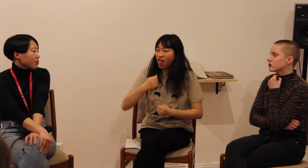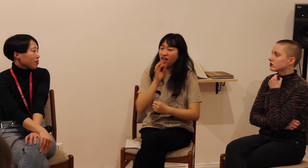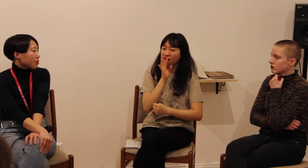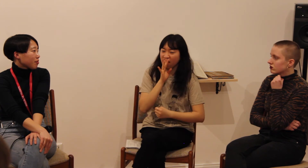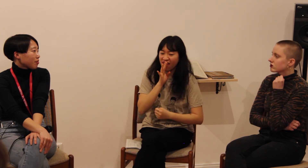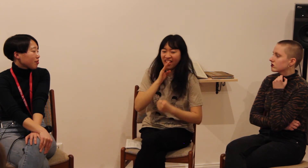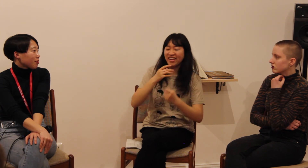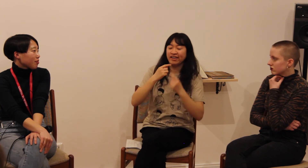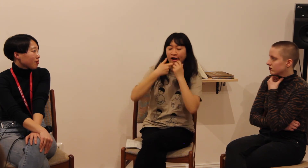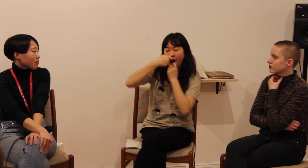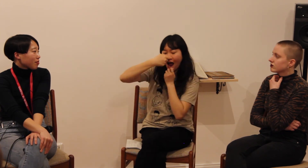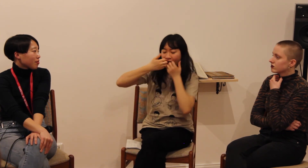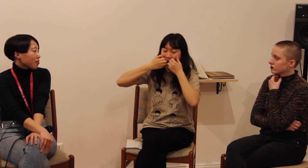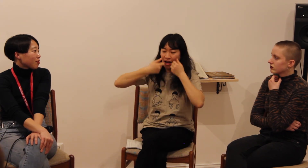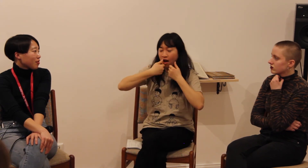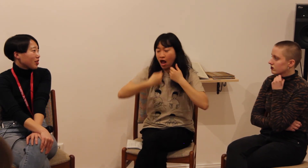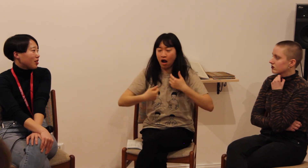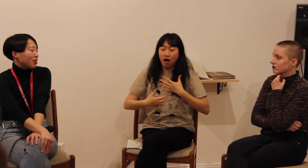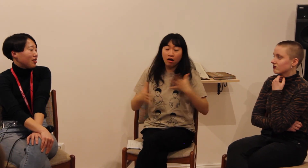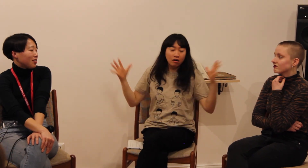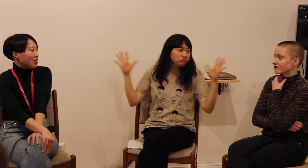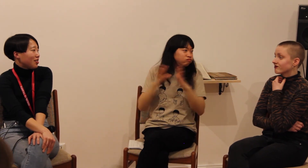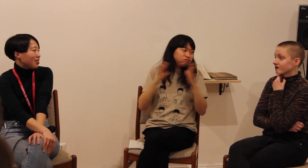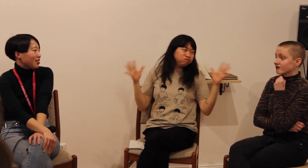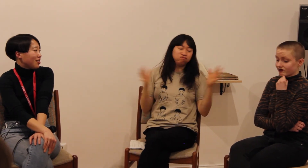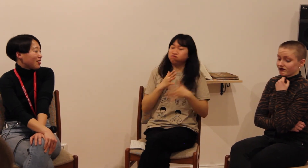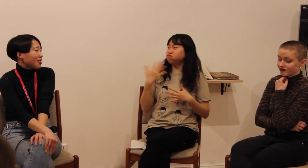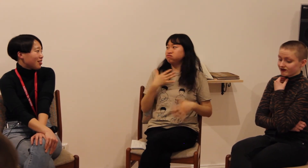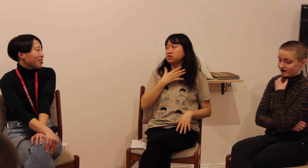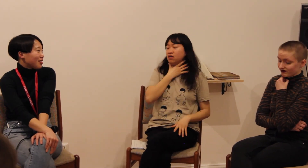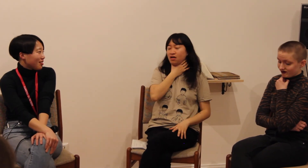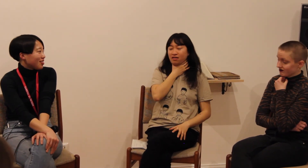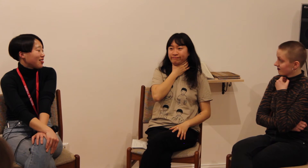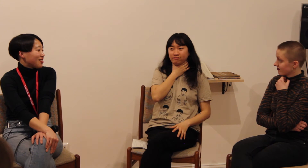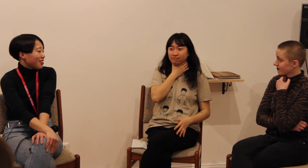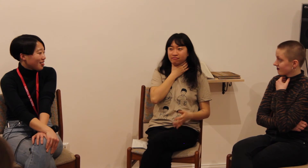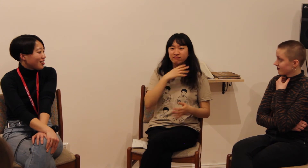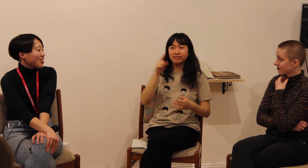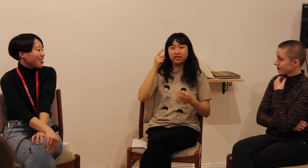Das werden alle Tauben kennen, dass an den Zungen und im Mund rumgewerkelt wird, damit man anfängt zu sprechen.